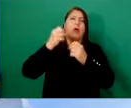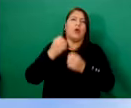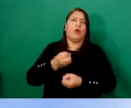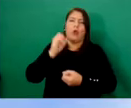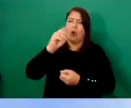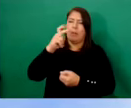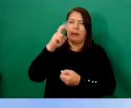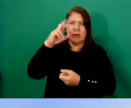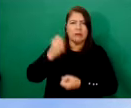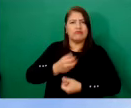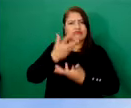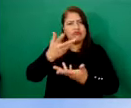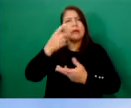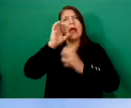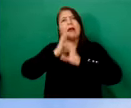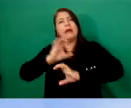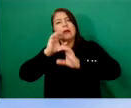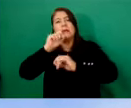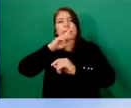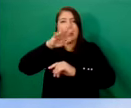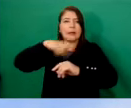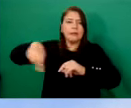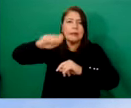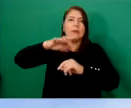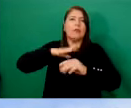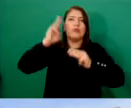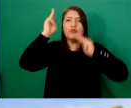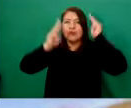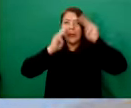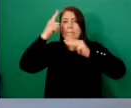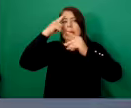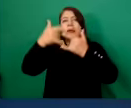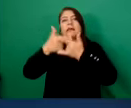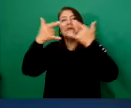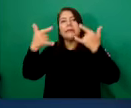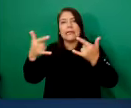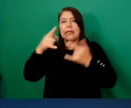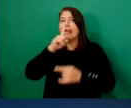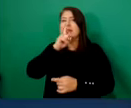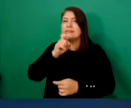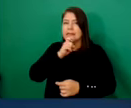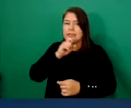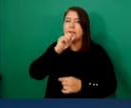ópera, un museo que muestra la historia marítima de Qatar y jardínes.